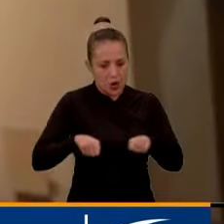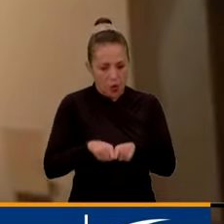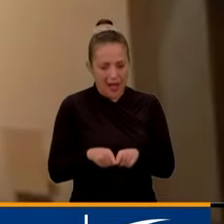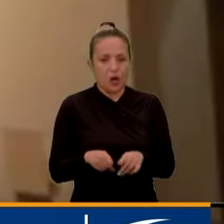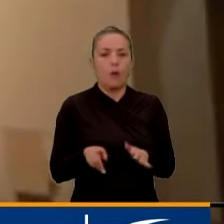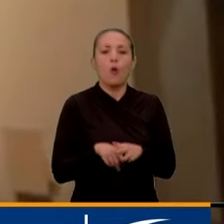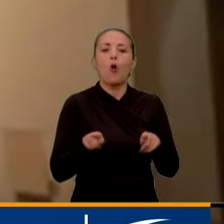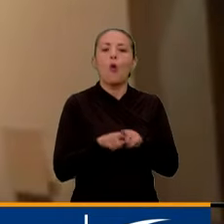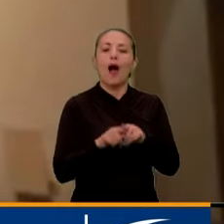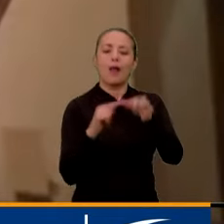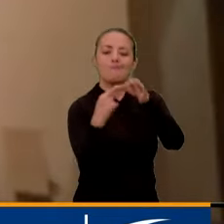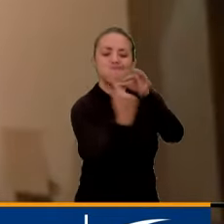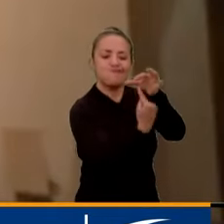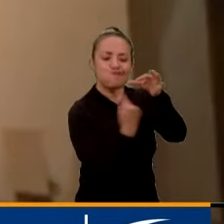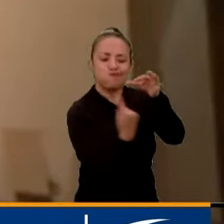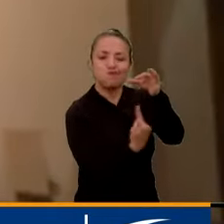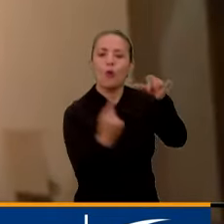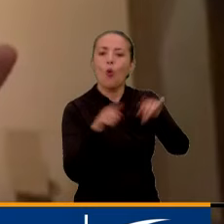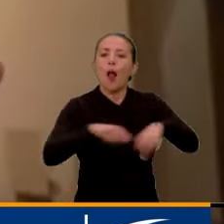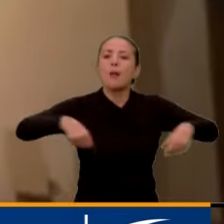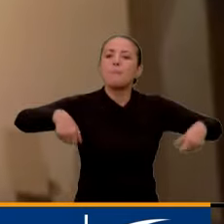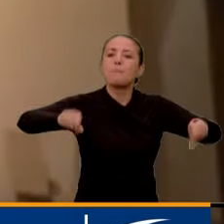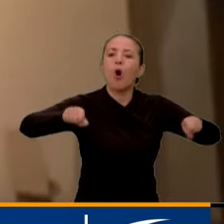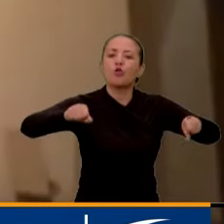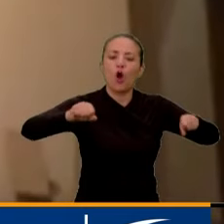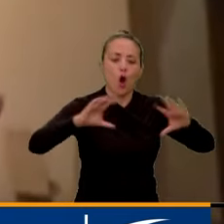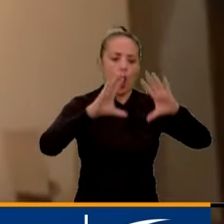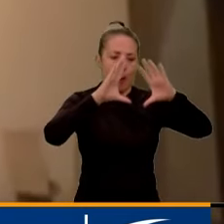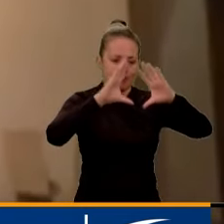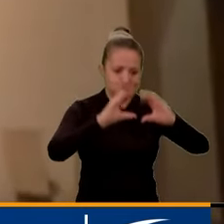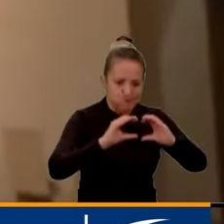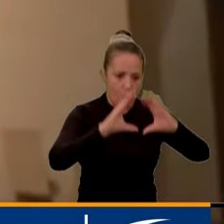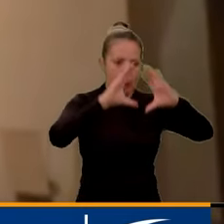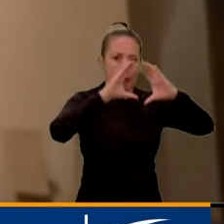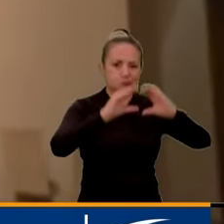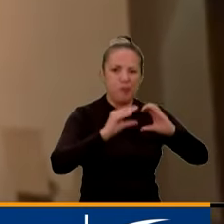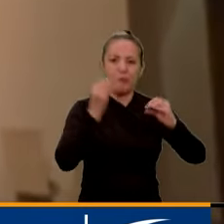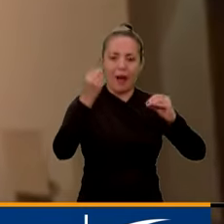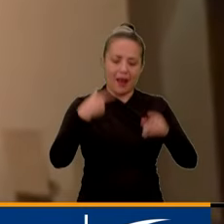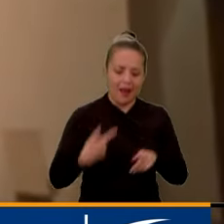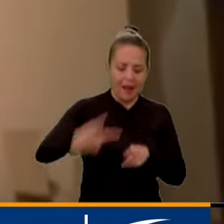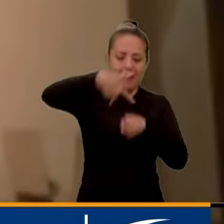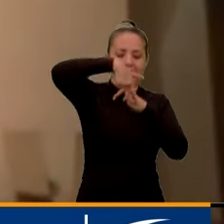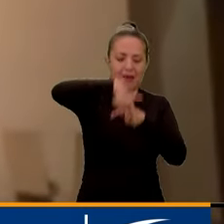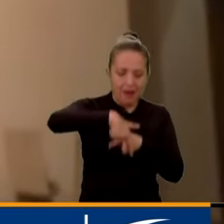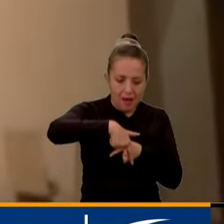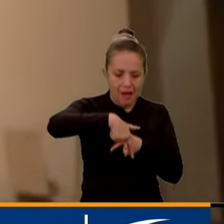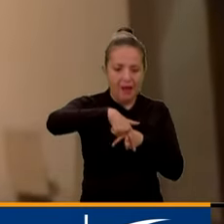que me está permitiendo a llevar mecanismos de adaptación y eso es absolutamente necesario, es